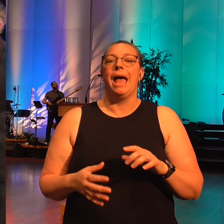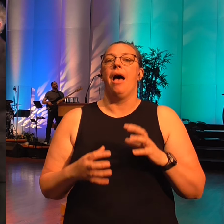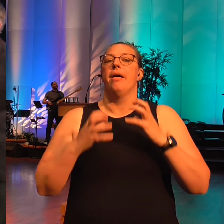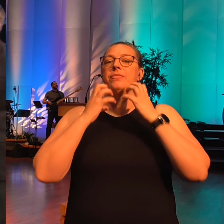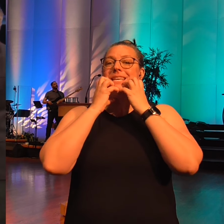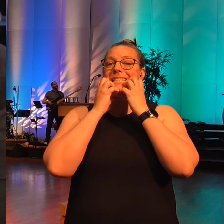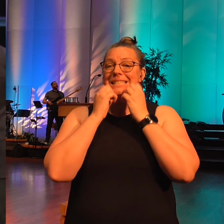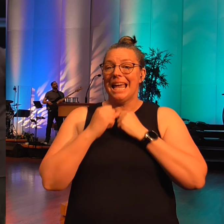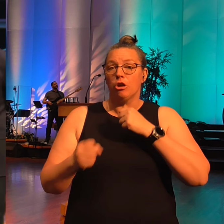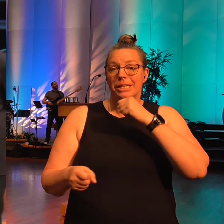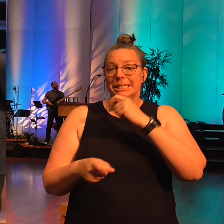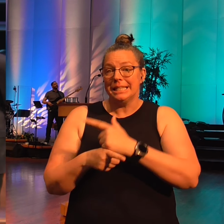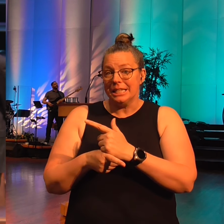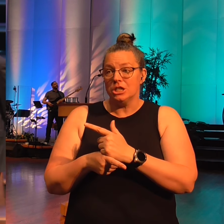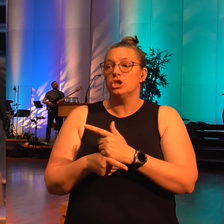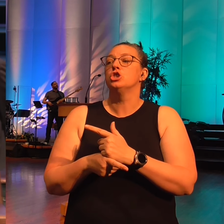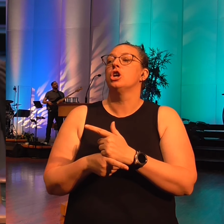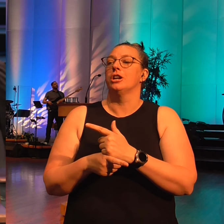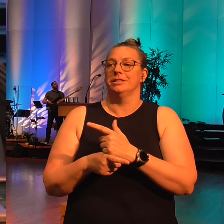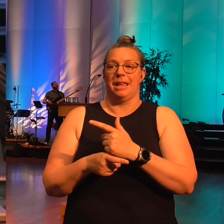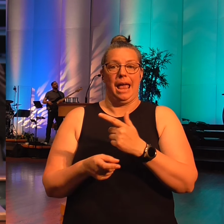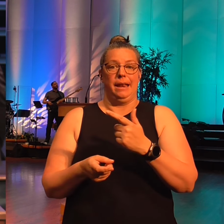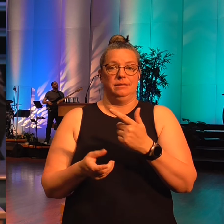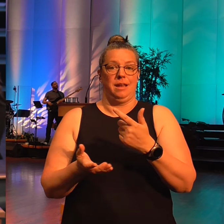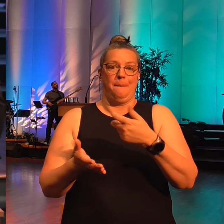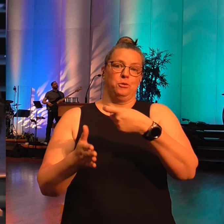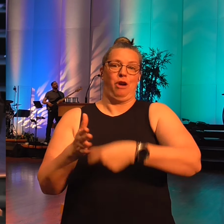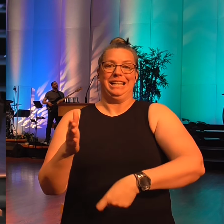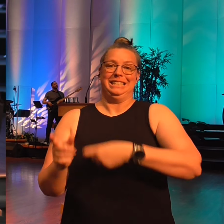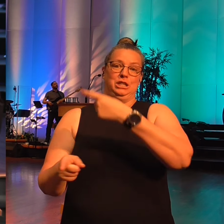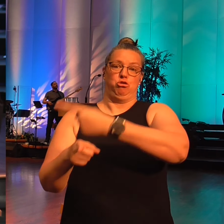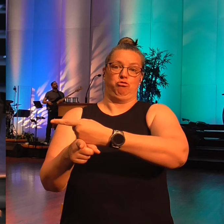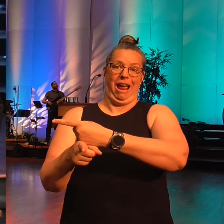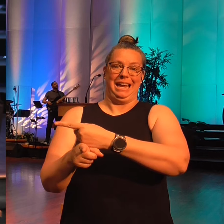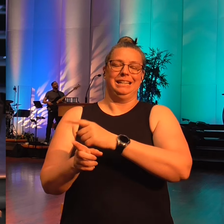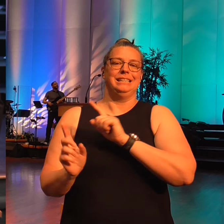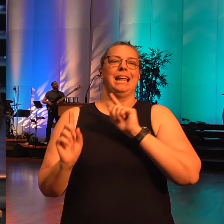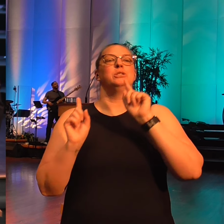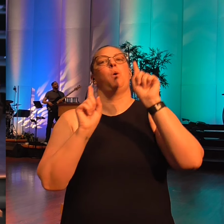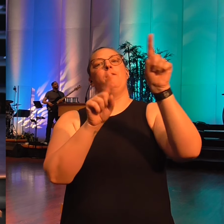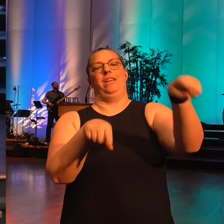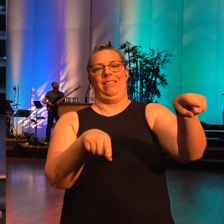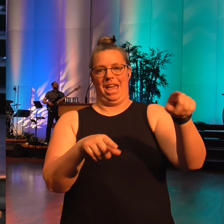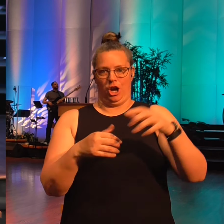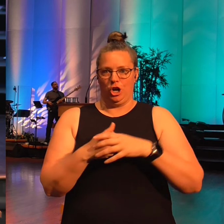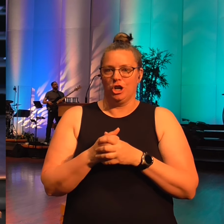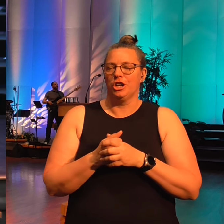Sisters. Uh, el precio es justo, ofrenda de amor. Es en el auditorio de votación o como me gusta